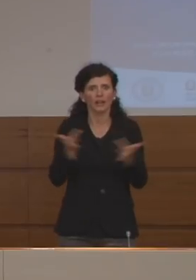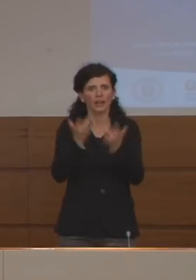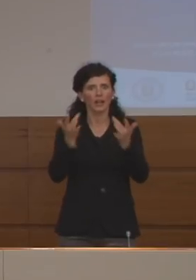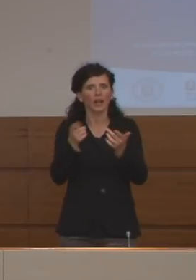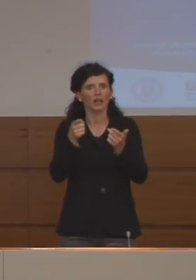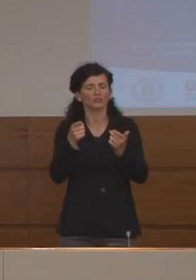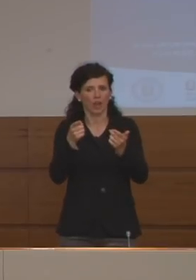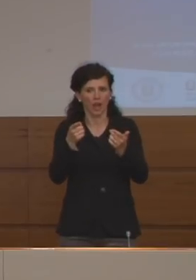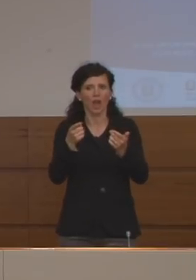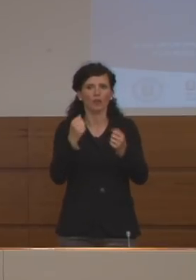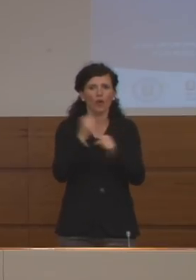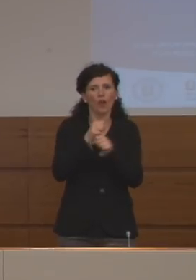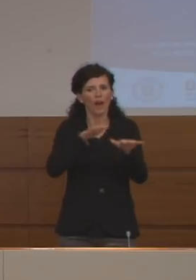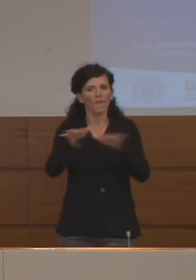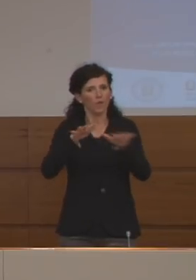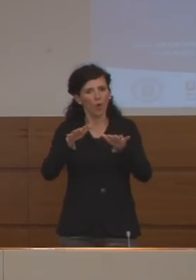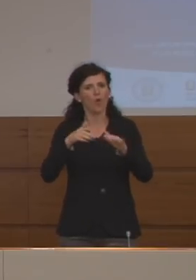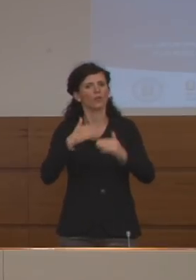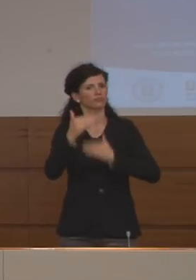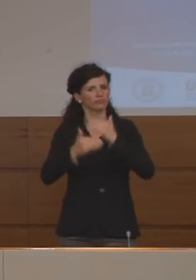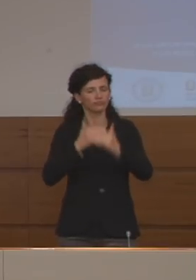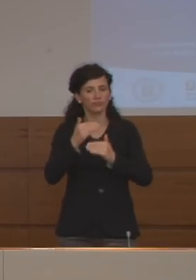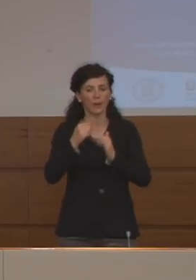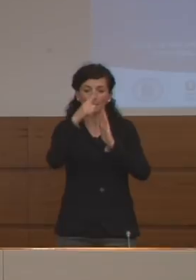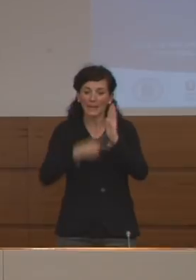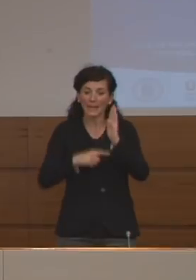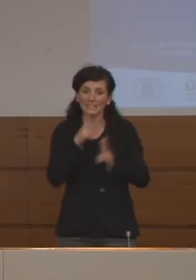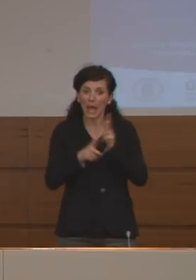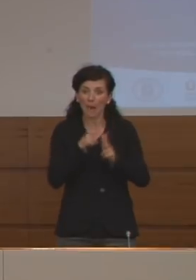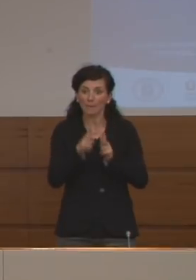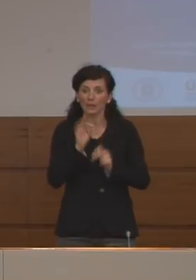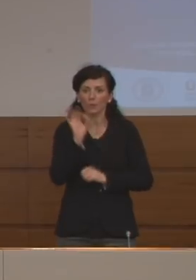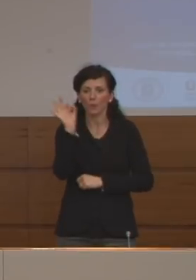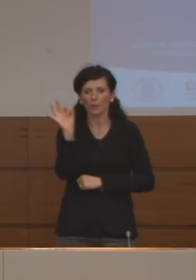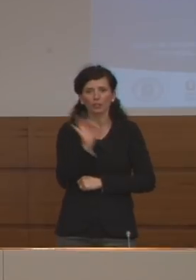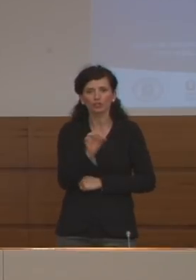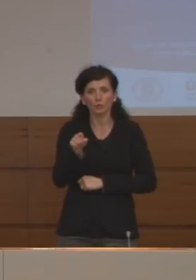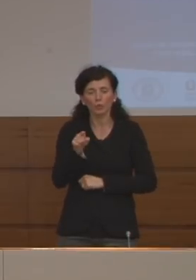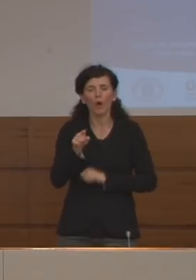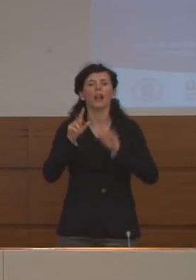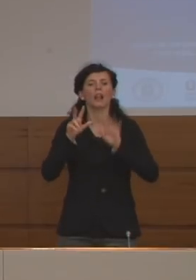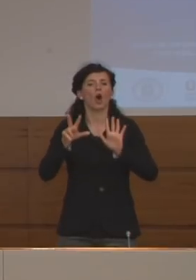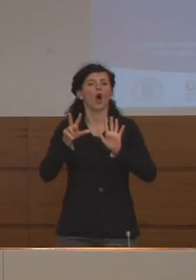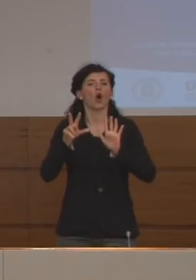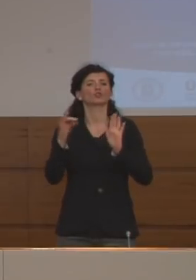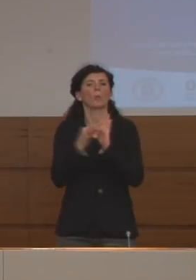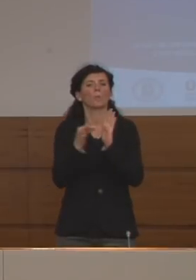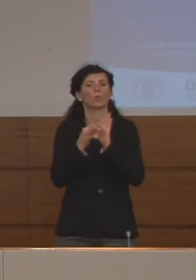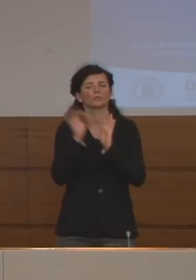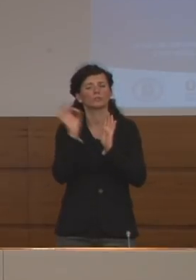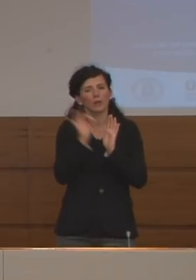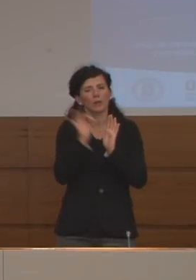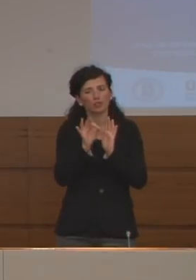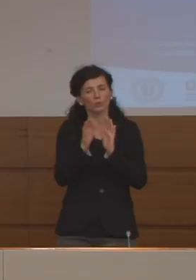nel solo mese di aprile è cresciuto di 8 punti percentuali, quindi che cosa succede?